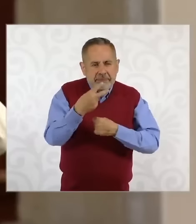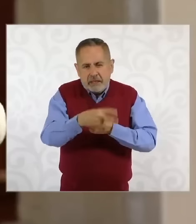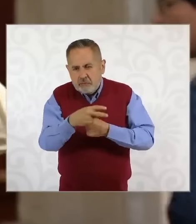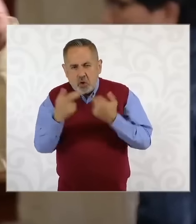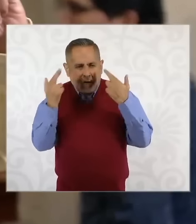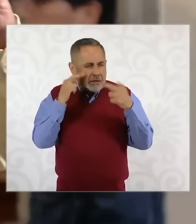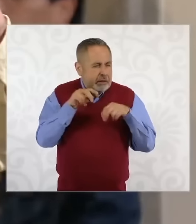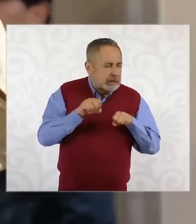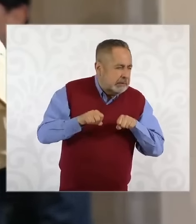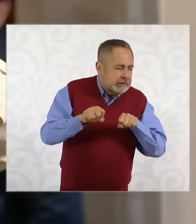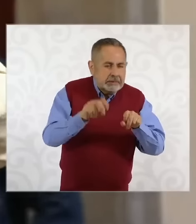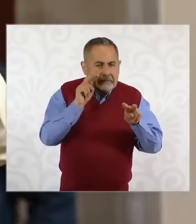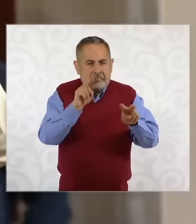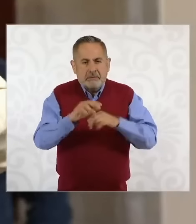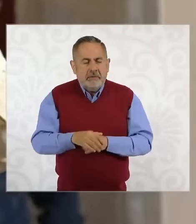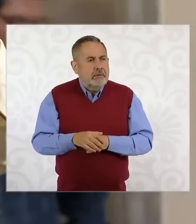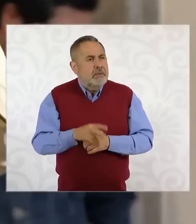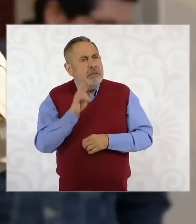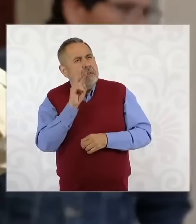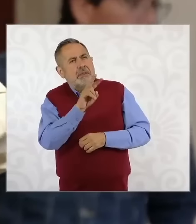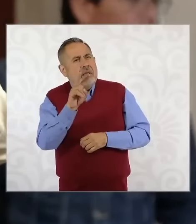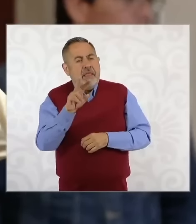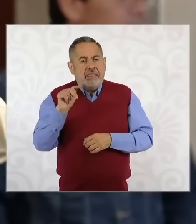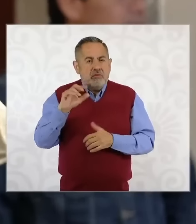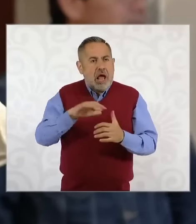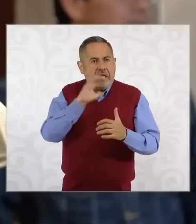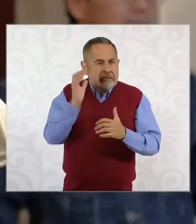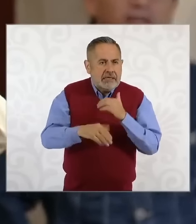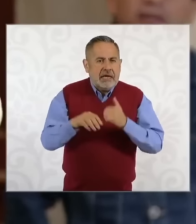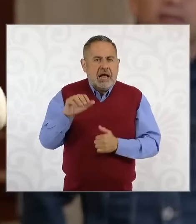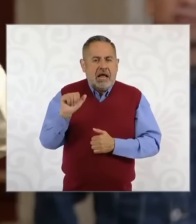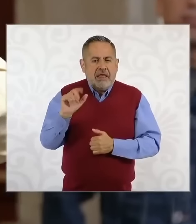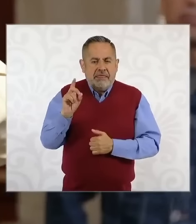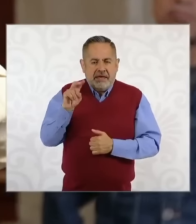en los spers cuando terminan los programas de Televisión Azteca y de ADN aparecen ahí,